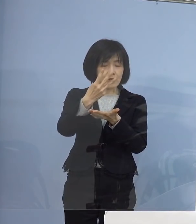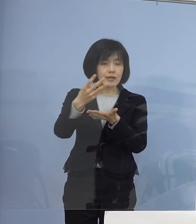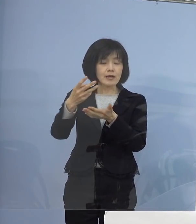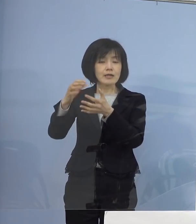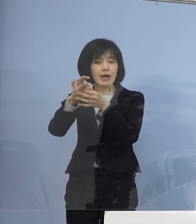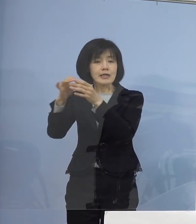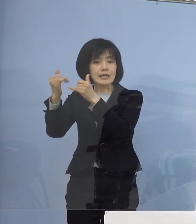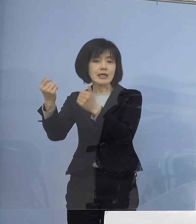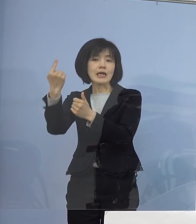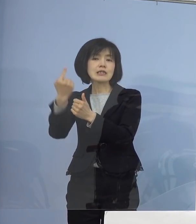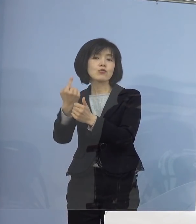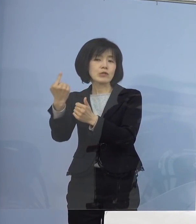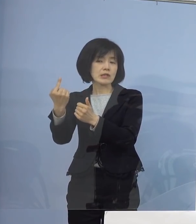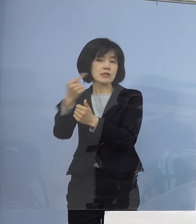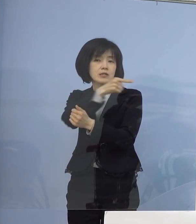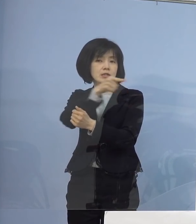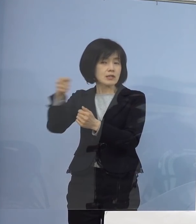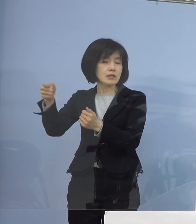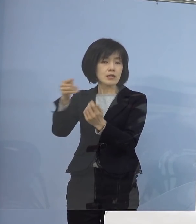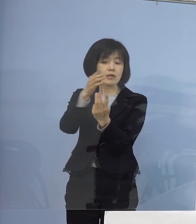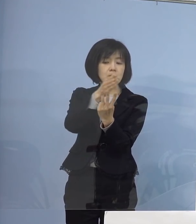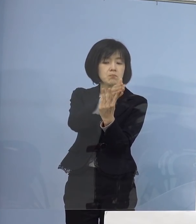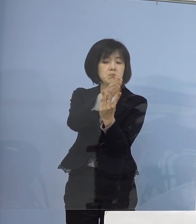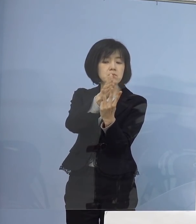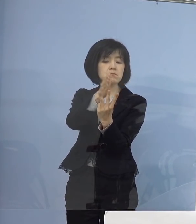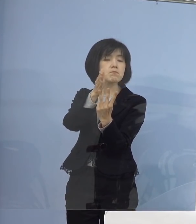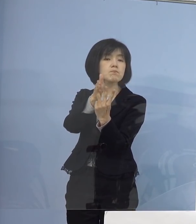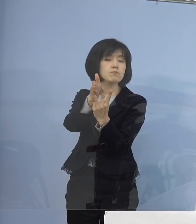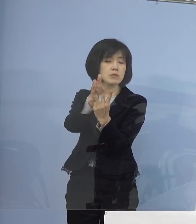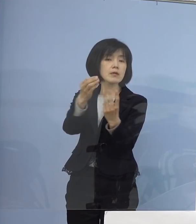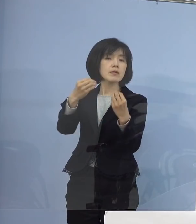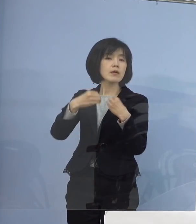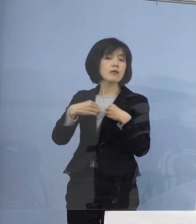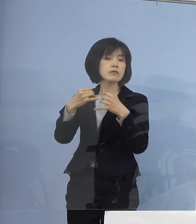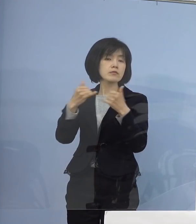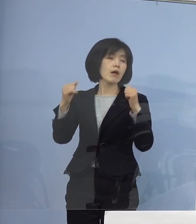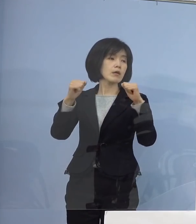こういう3つのカテゴリーで分けさせていただきました